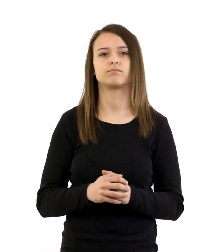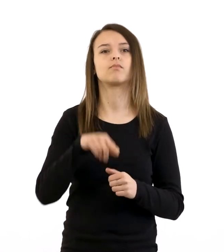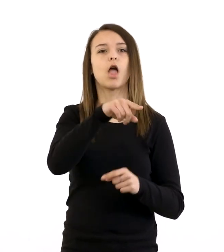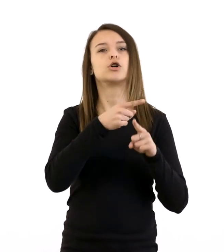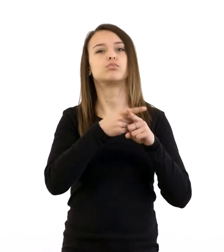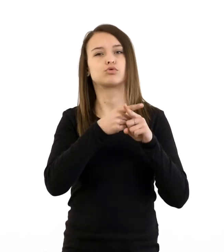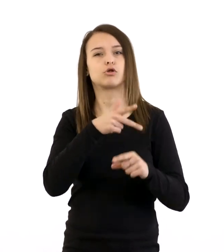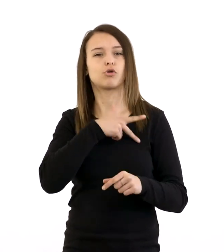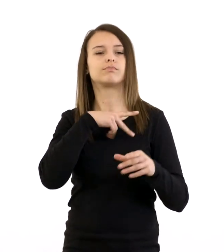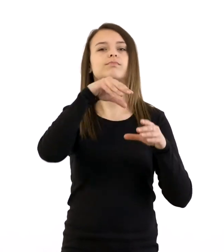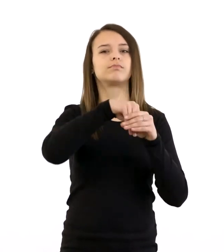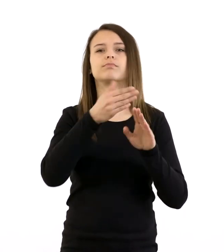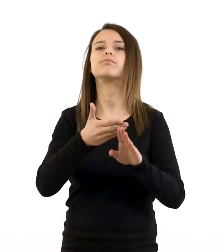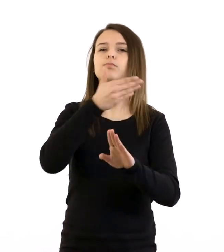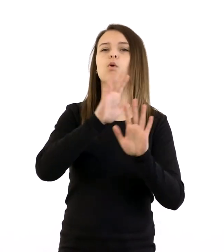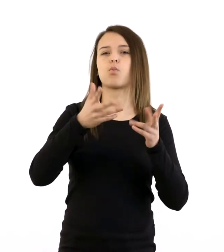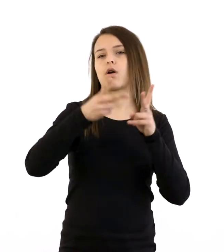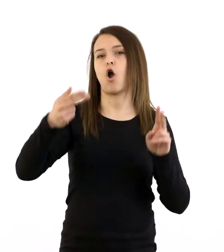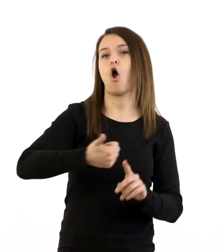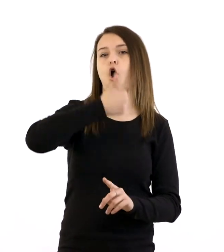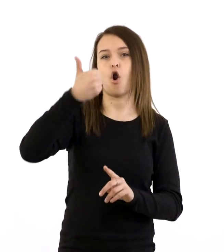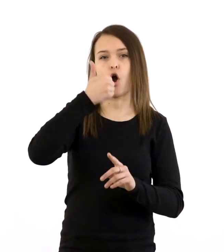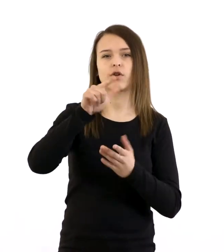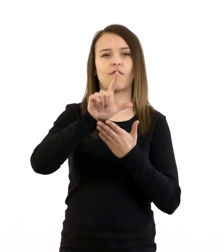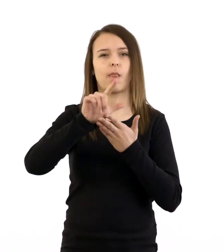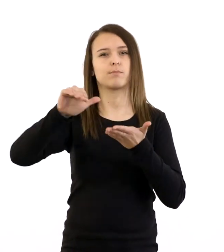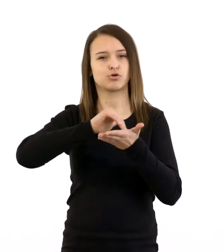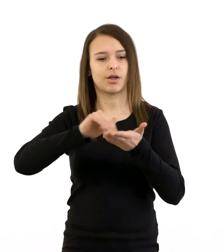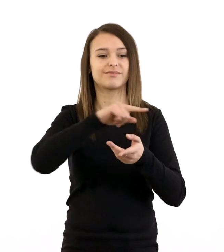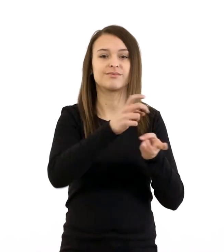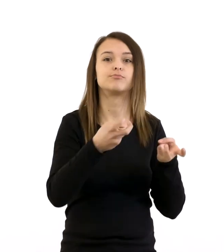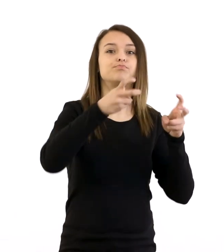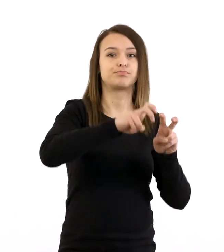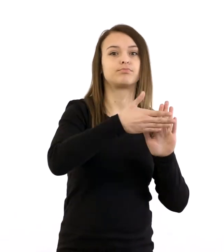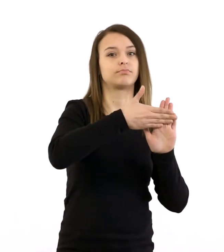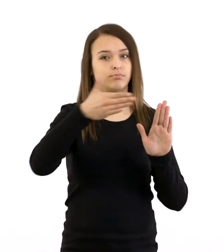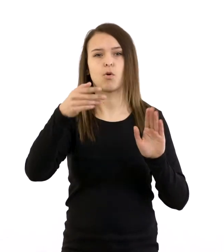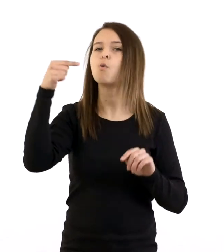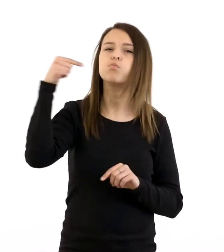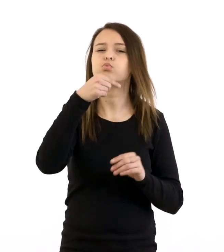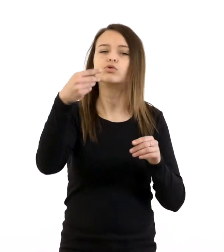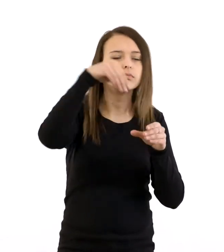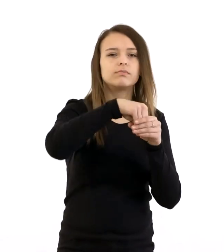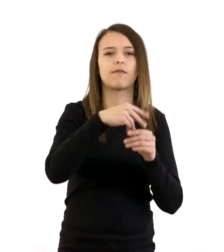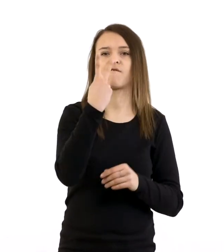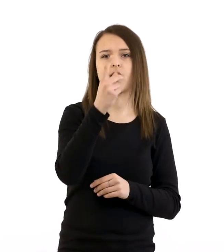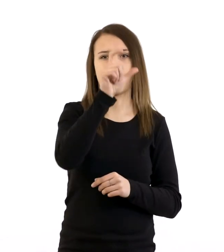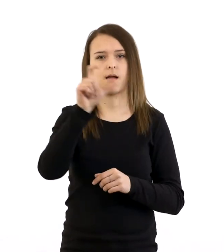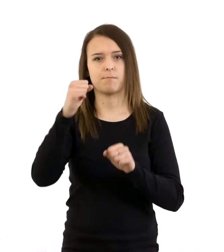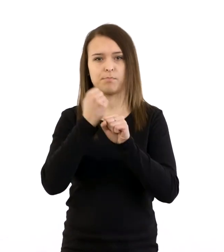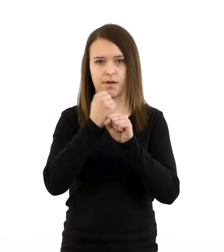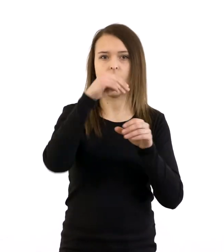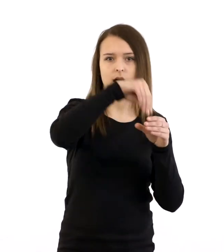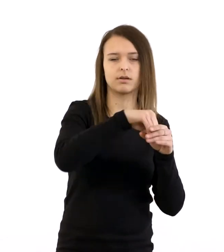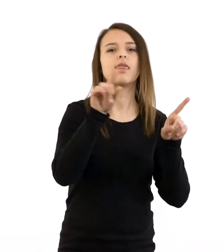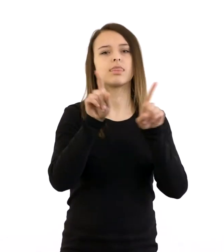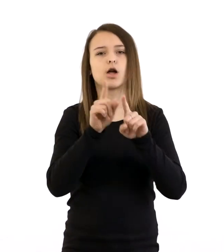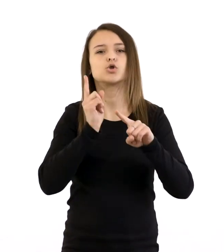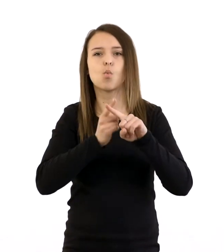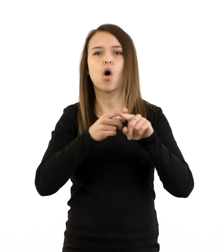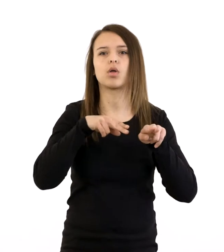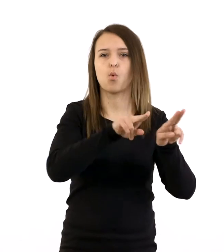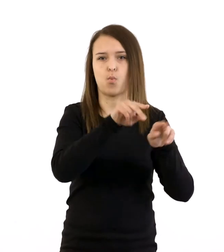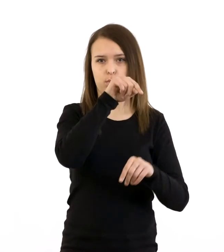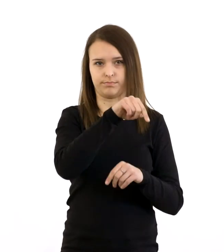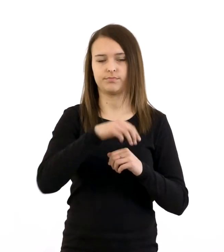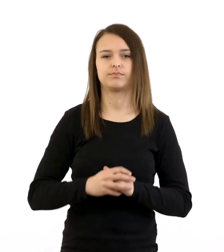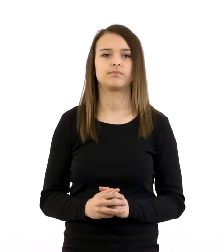W spółdzielni osób fizycznych w ciągu 12 miesięcy od założenia spółdzielni muszą być zatrudnione dodatkowo 2 osoby i być członkami spółdzielni;